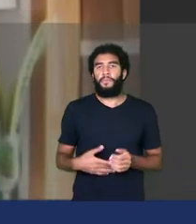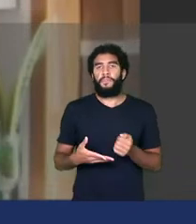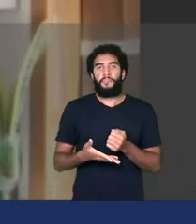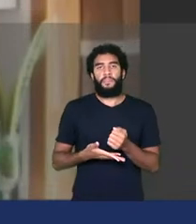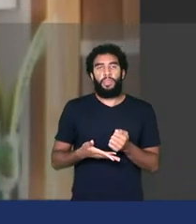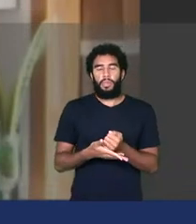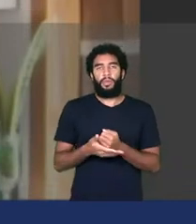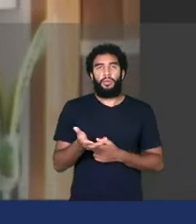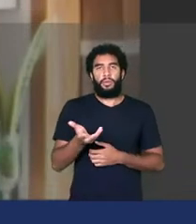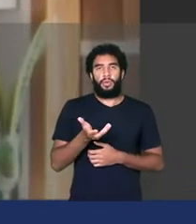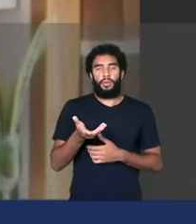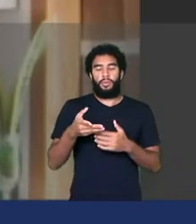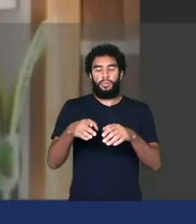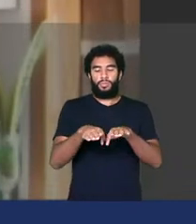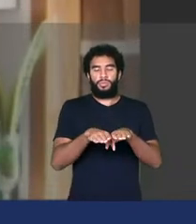PARLAMENTO. UMA VAGA SERIA DISPUTADA ENTRE MULHERES E